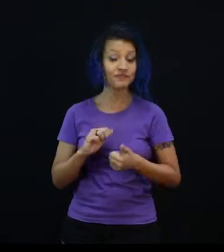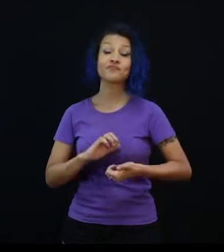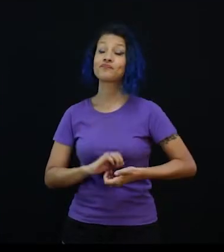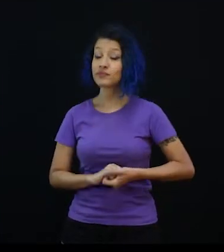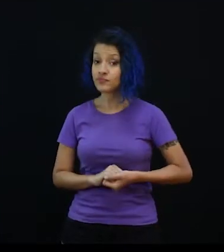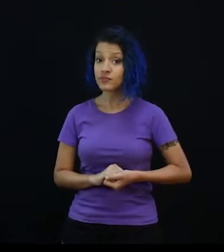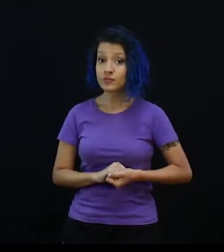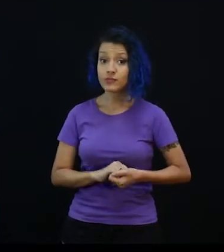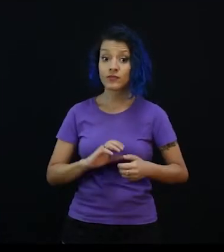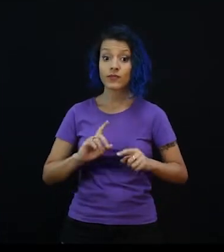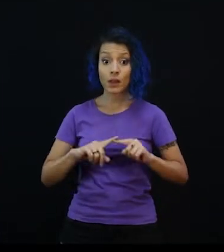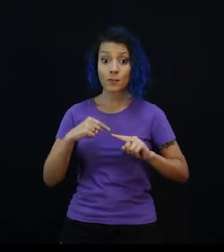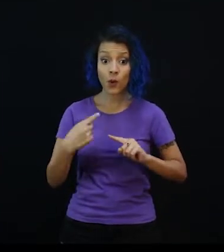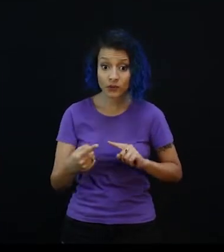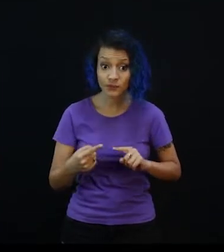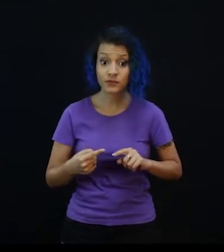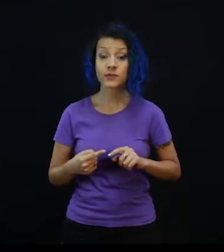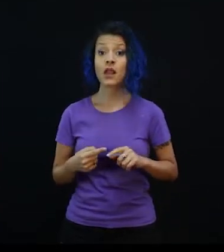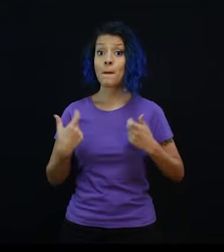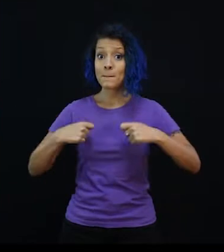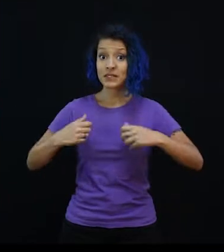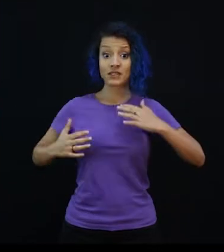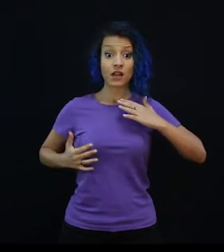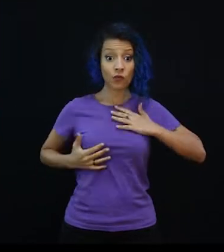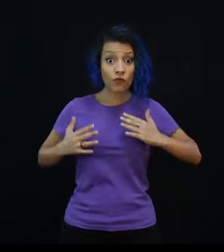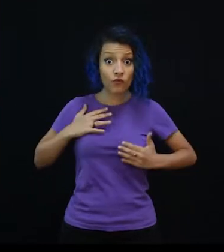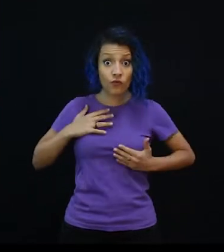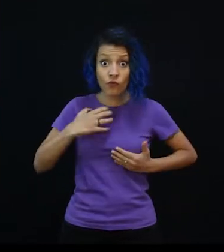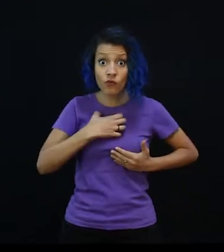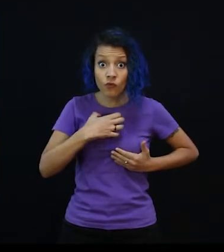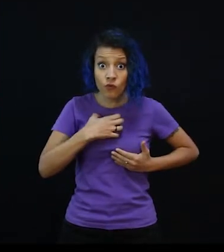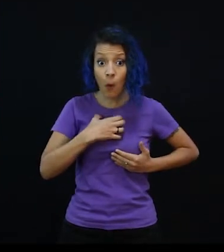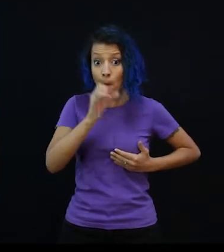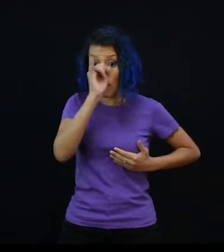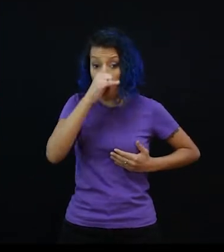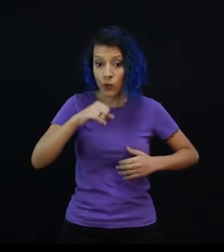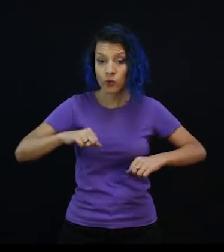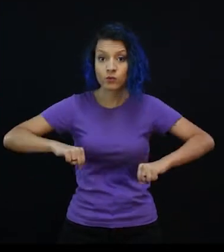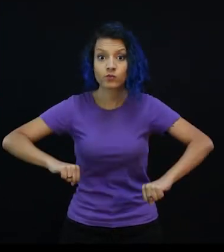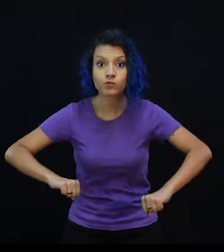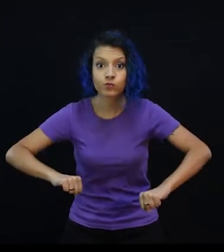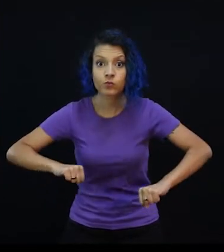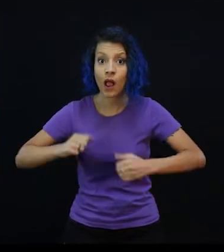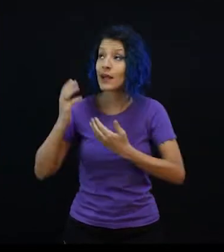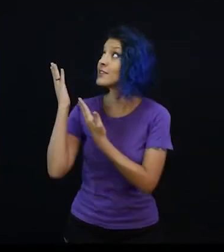E para a gente fazer isso tudo tem de fazer a forma de porco que é assim.